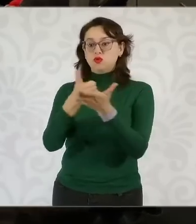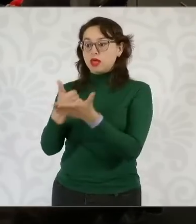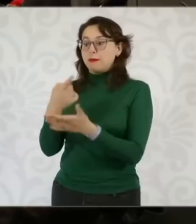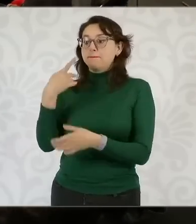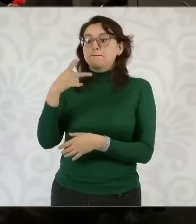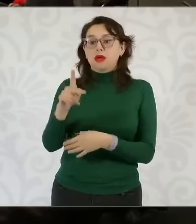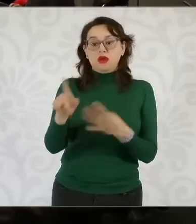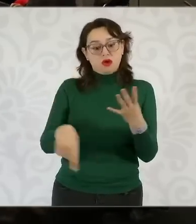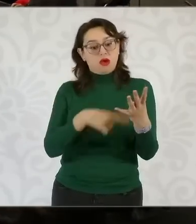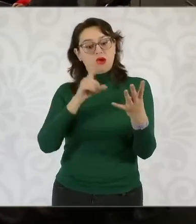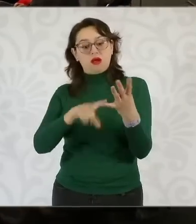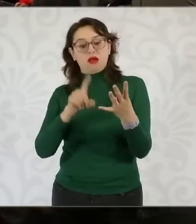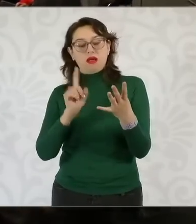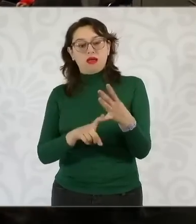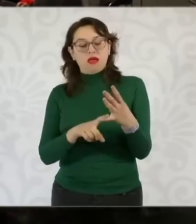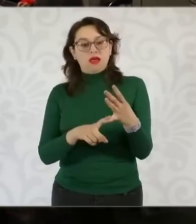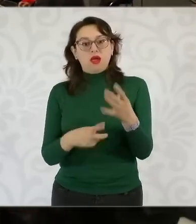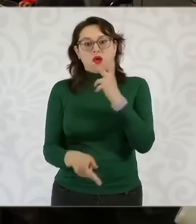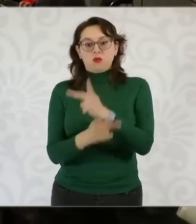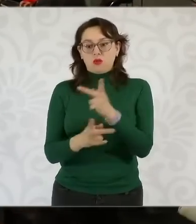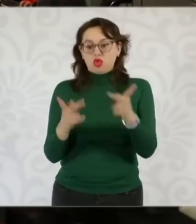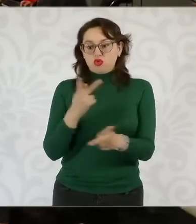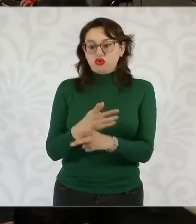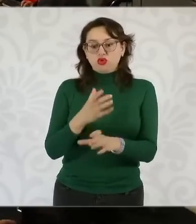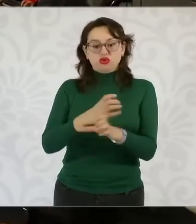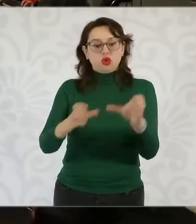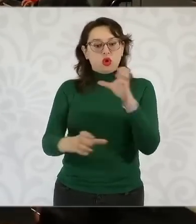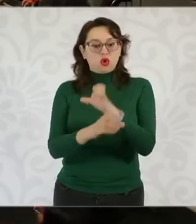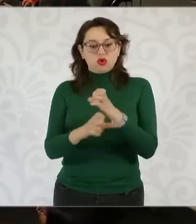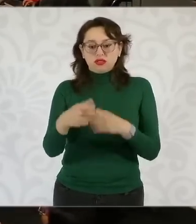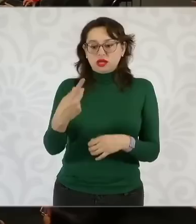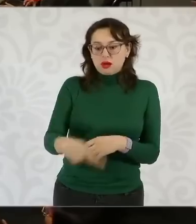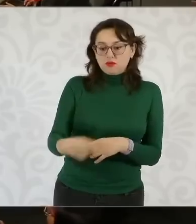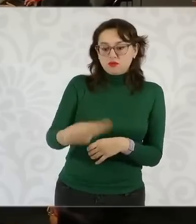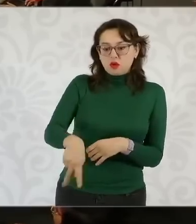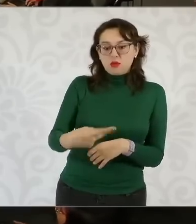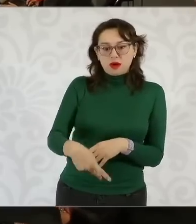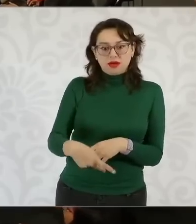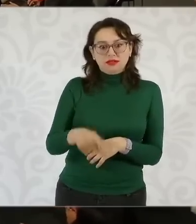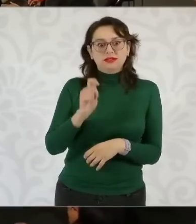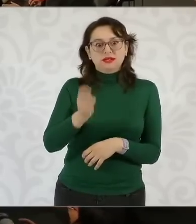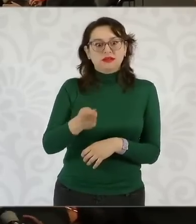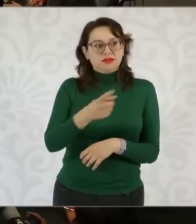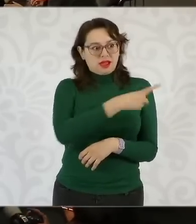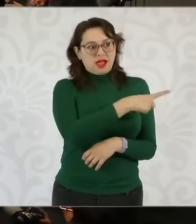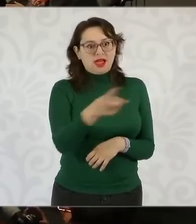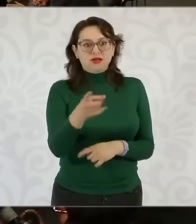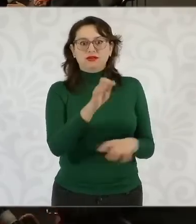más empleos indirectos porque lo que se compra o los productos que ingresan a Home Depot para su